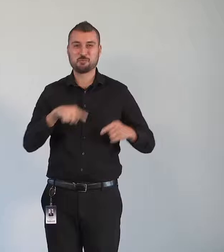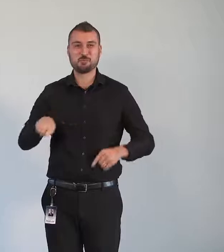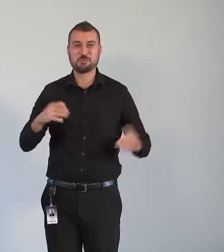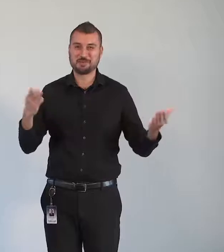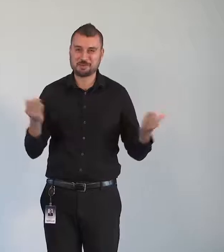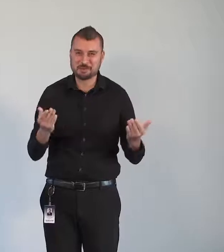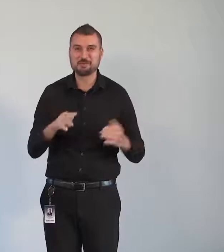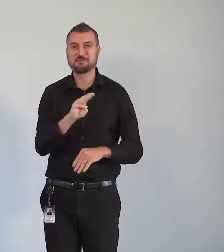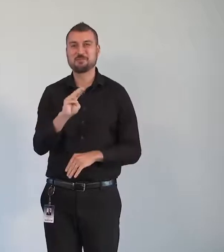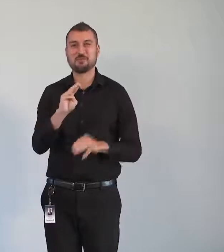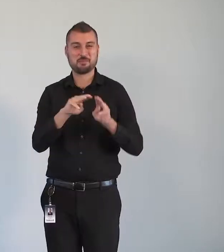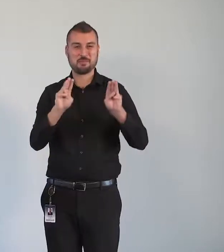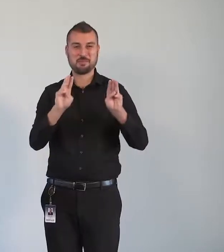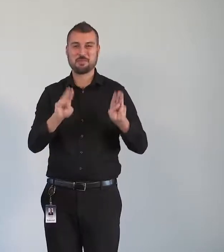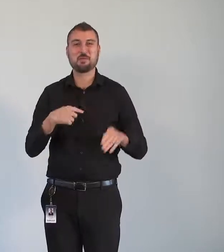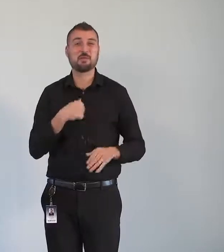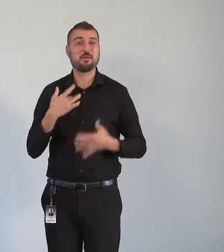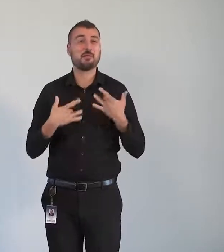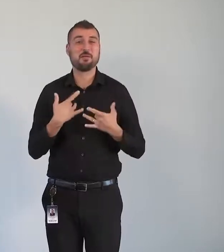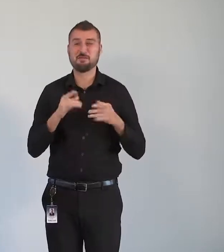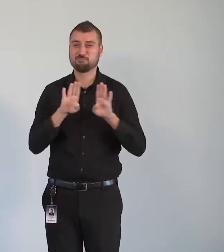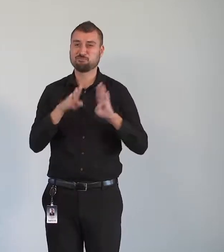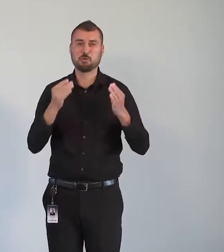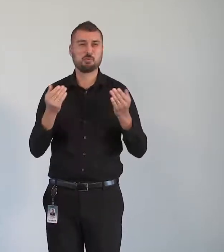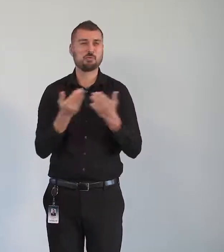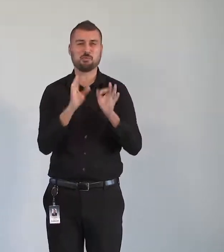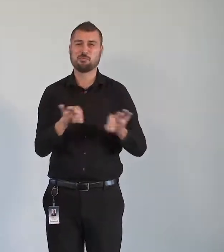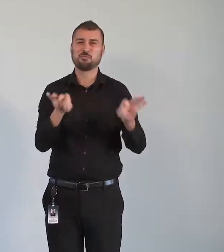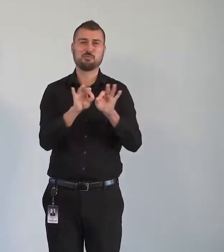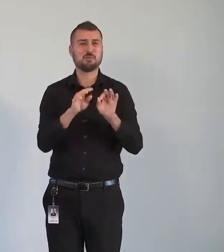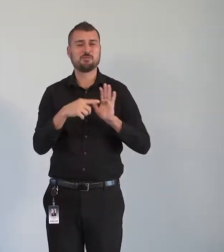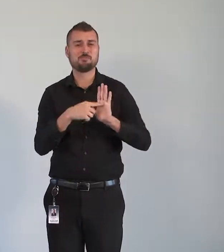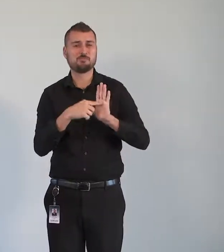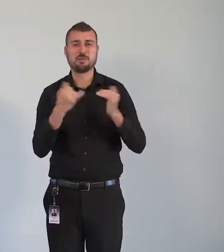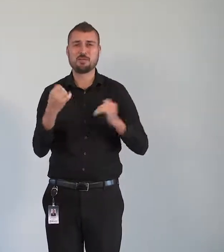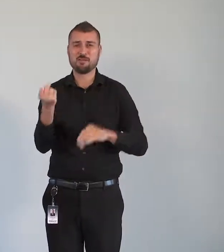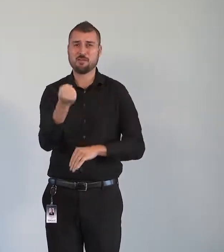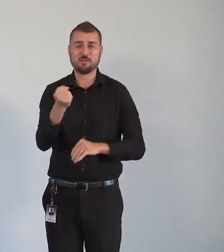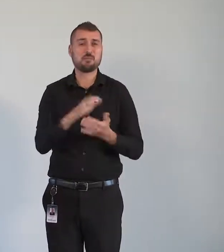encantados de abrir una nueva especialidad exposición este sábado llamada sueños de papel Alfred Maurer